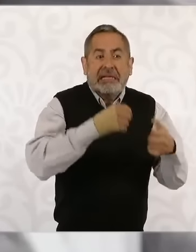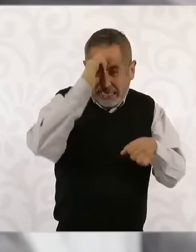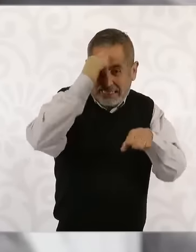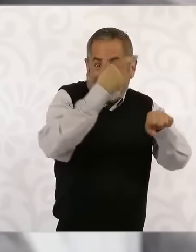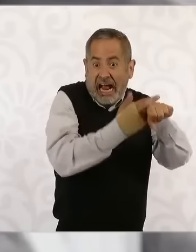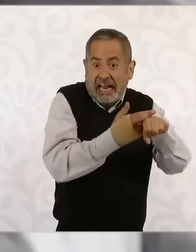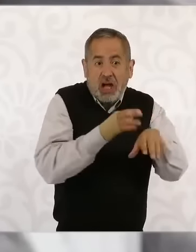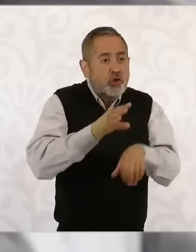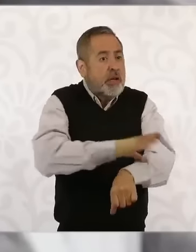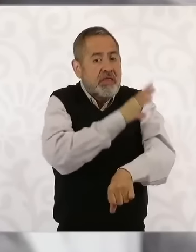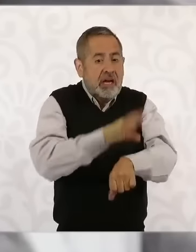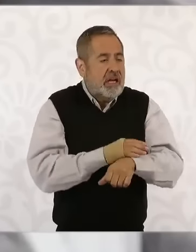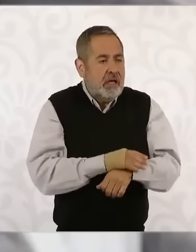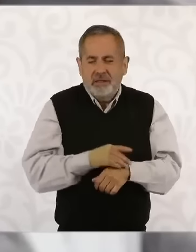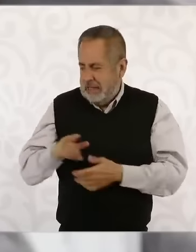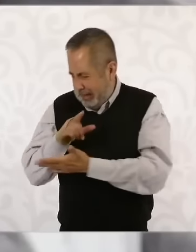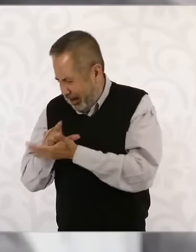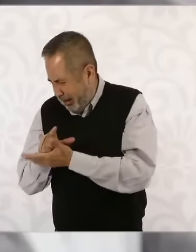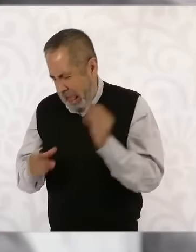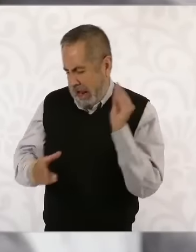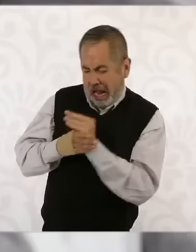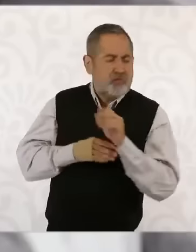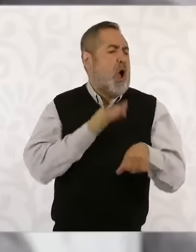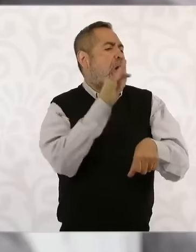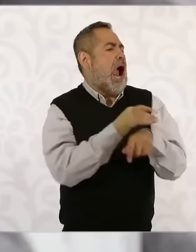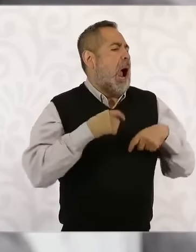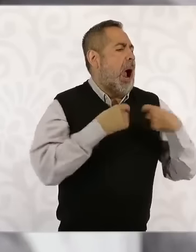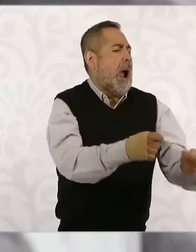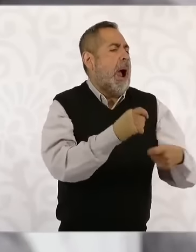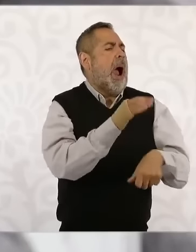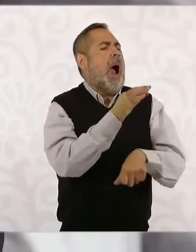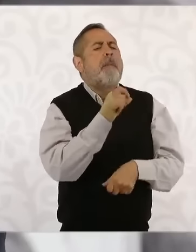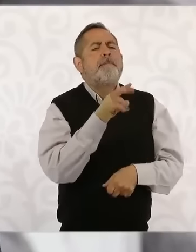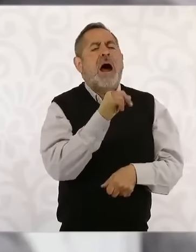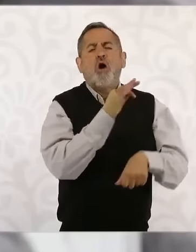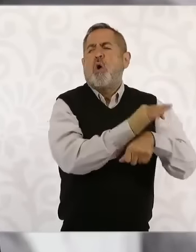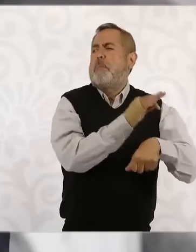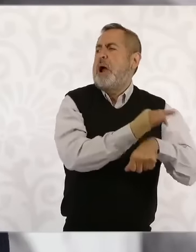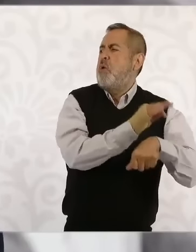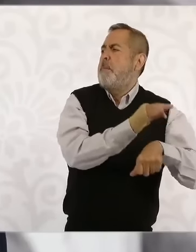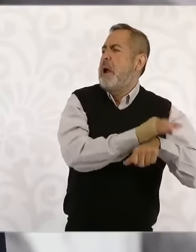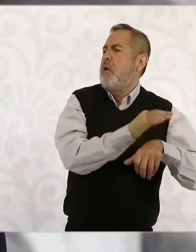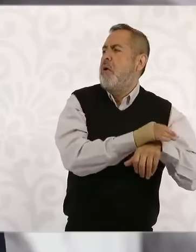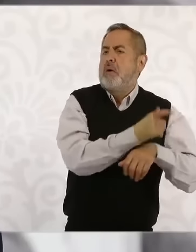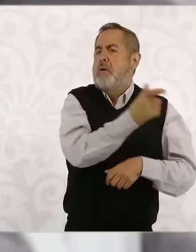energética, violando la ley y generando muchos daños al país. Y ahora vienen a decir en materia